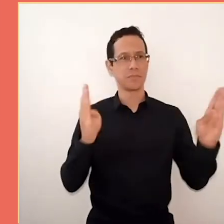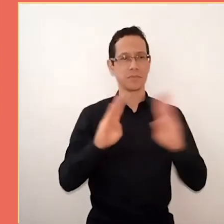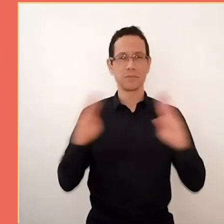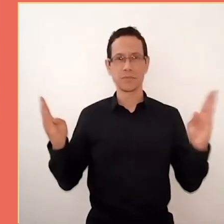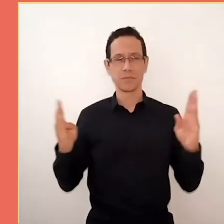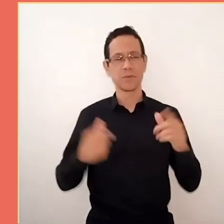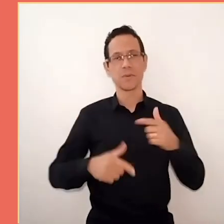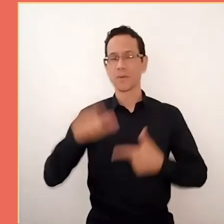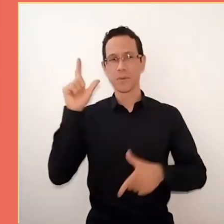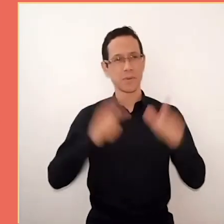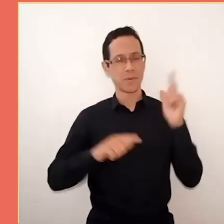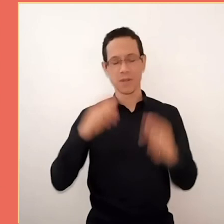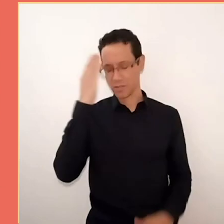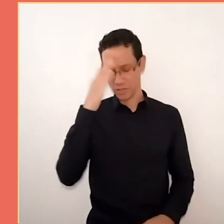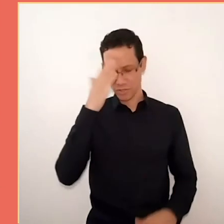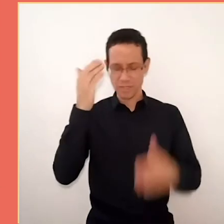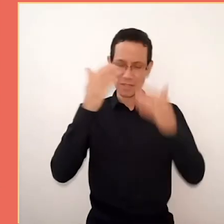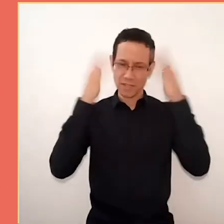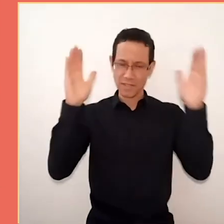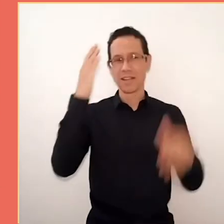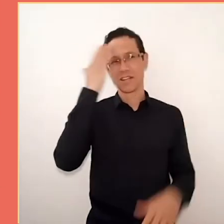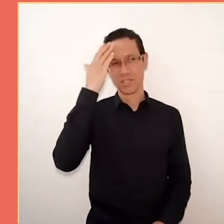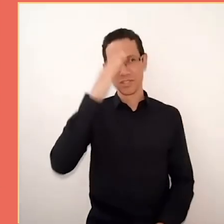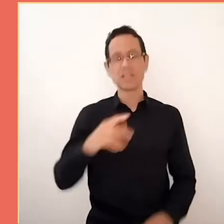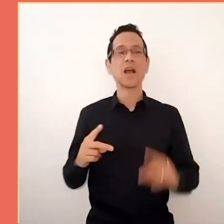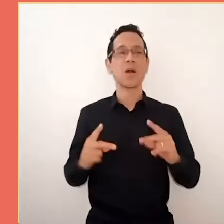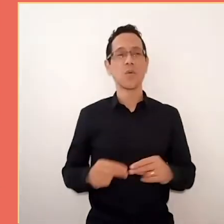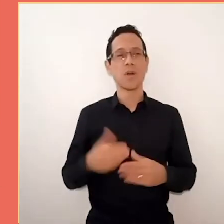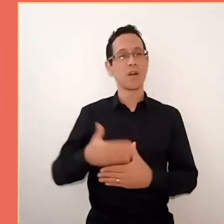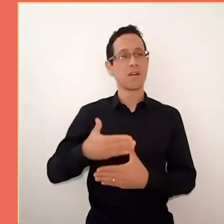Então, nesse desenho eu fiz como se fosse uma fachada de um prédio